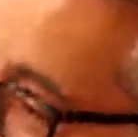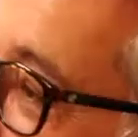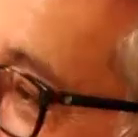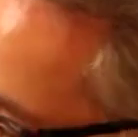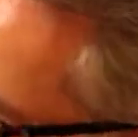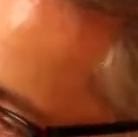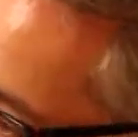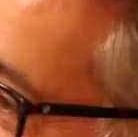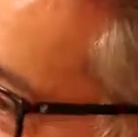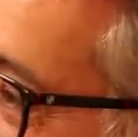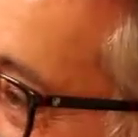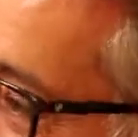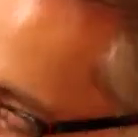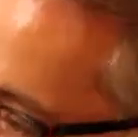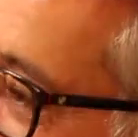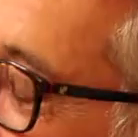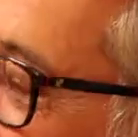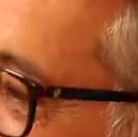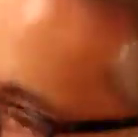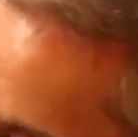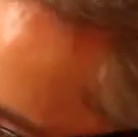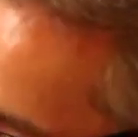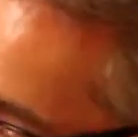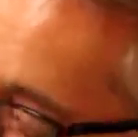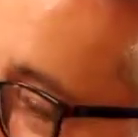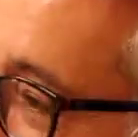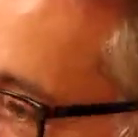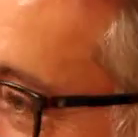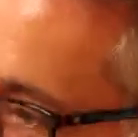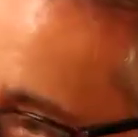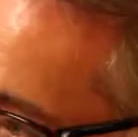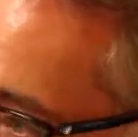evidentemente yo hice todos lo posible para fuera a la calle, y al final